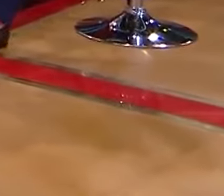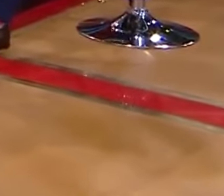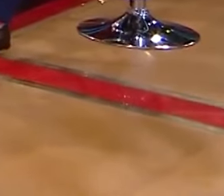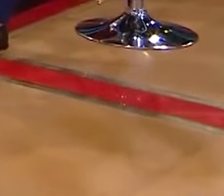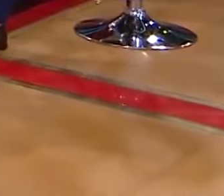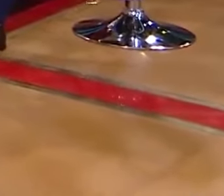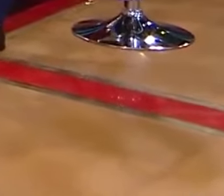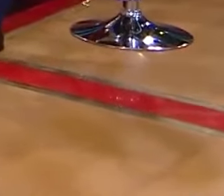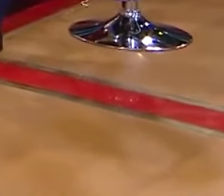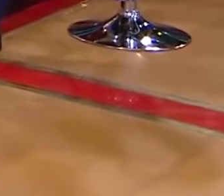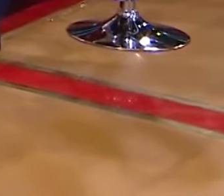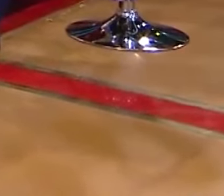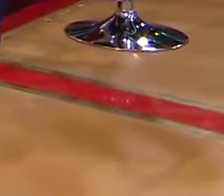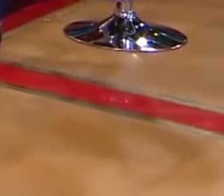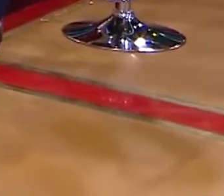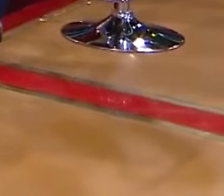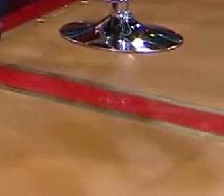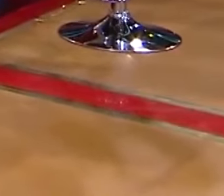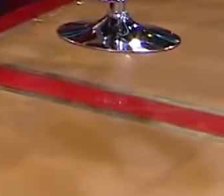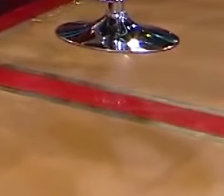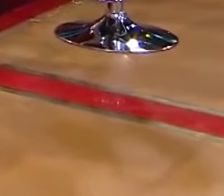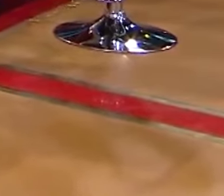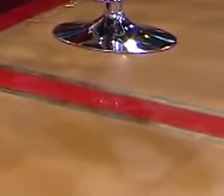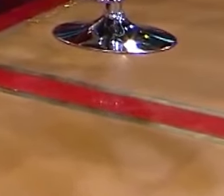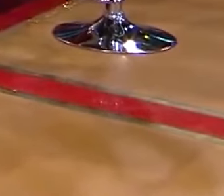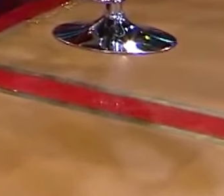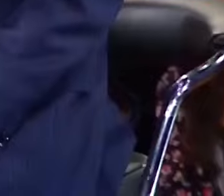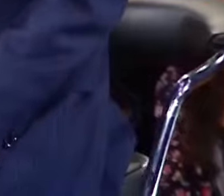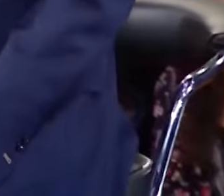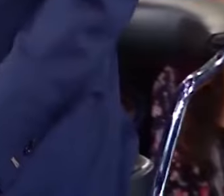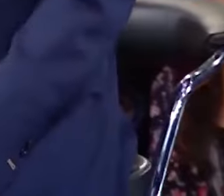sonra kalça şişirmeli çıkarsın koysun gözlerini çıkarsınlar lenslerini